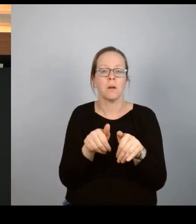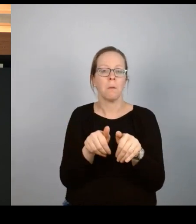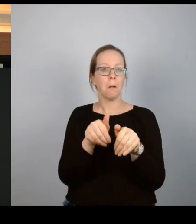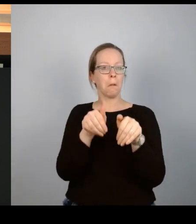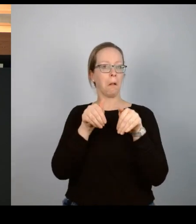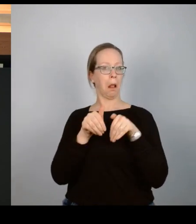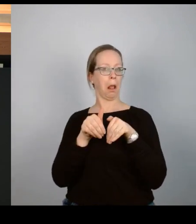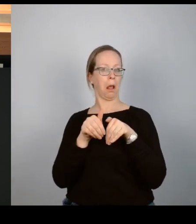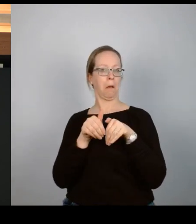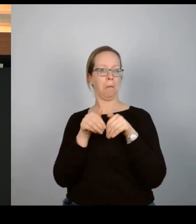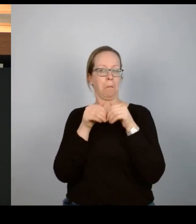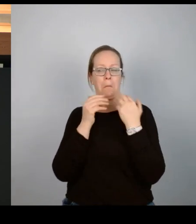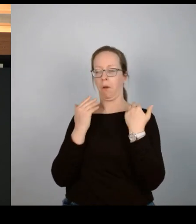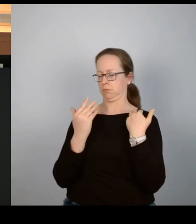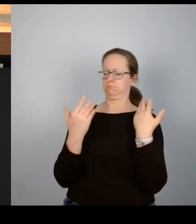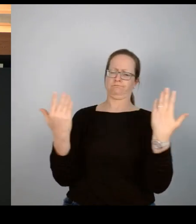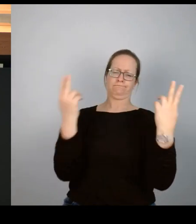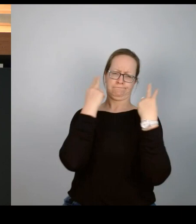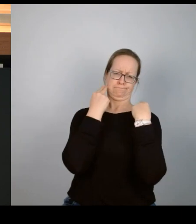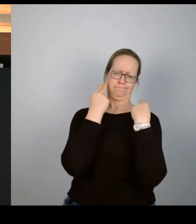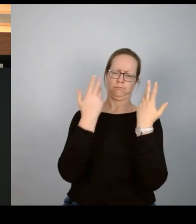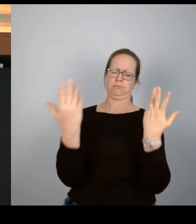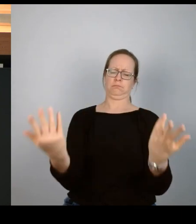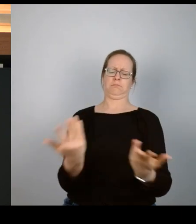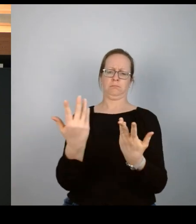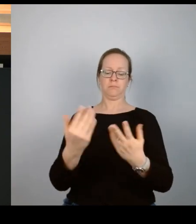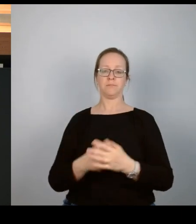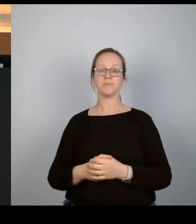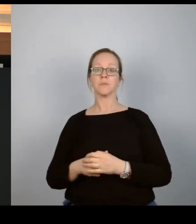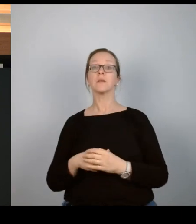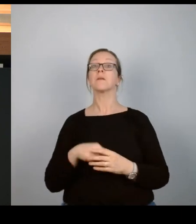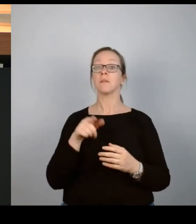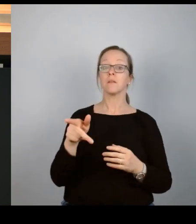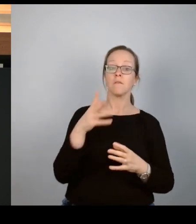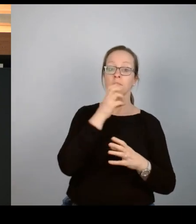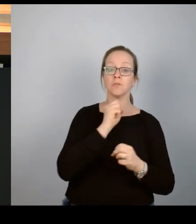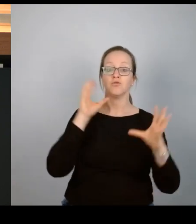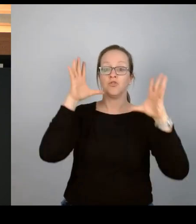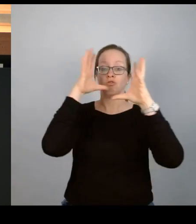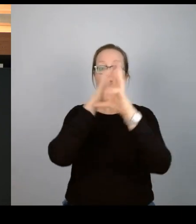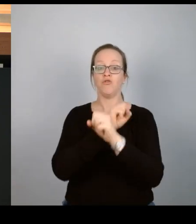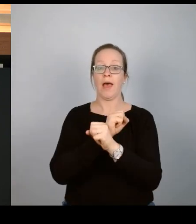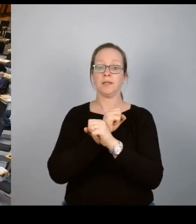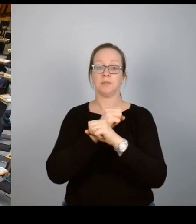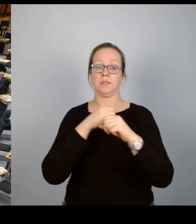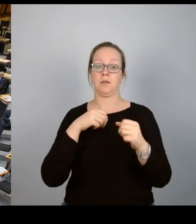wird Herr Wegener, danach zu Kreuze kriechen. Herzlichen Dank für Ihre Aufmerksamkeit. (Beifall) (Rednerwechsel)